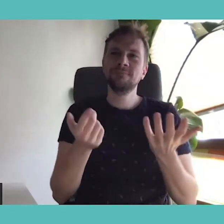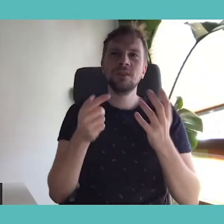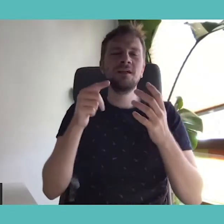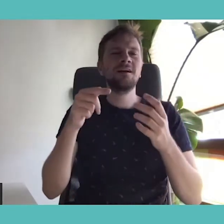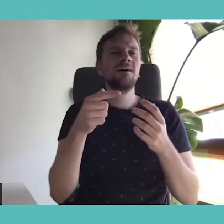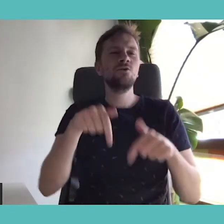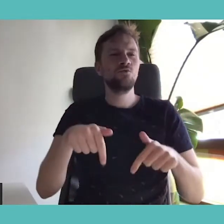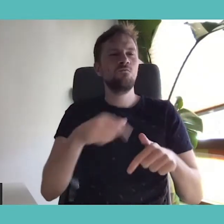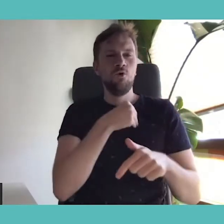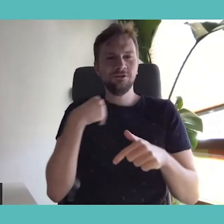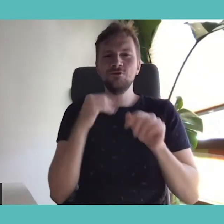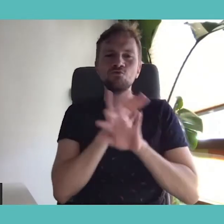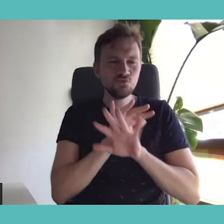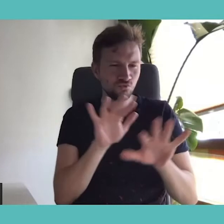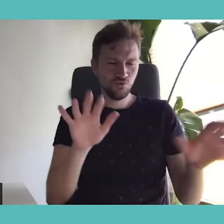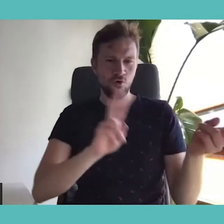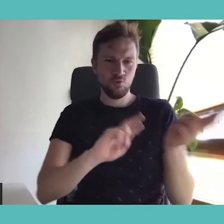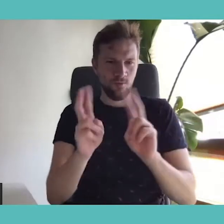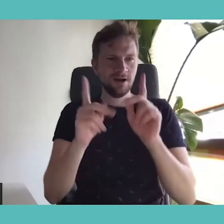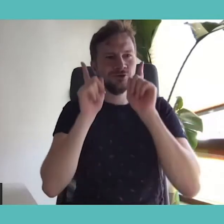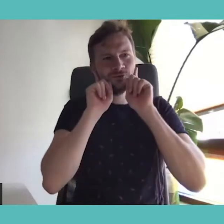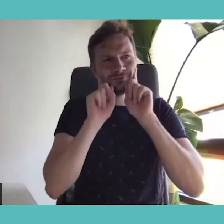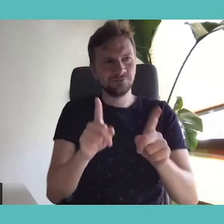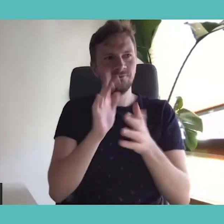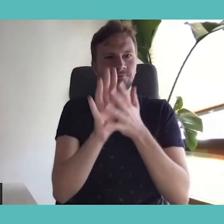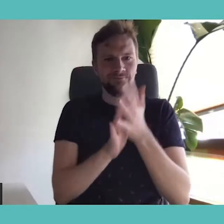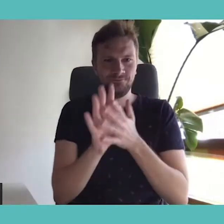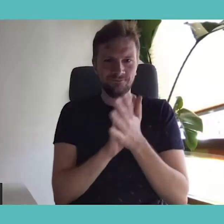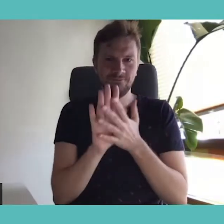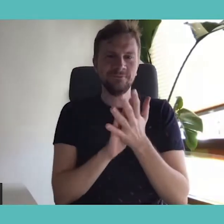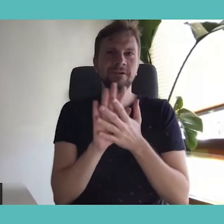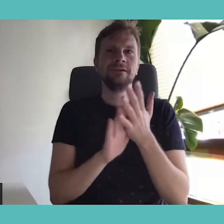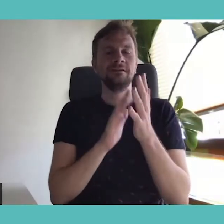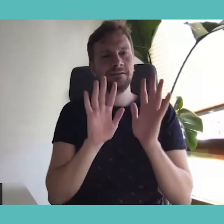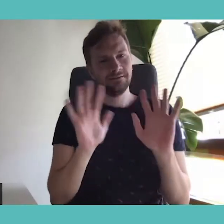W Polsce wielu tłumaczy miga naprawdę nienajlepiej, słabo.